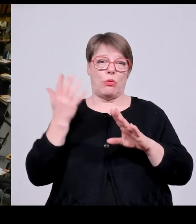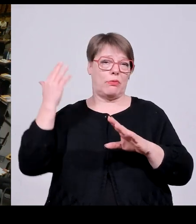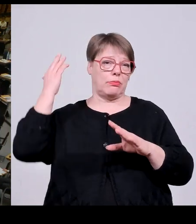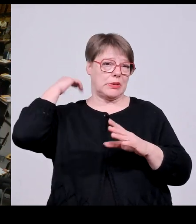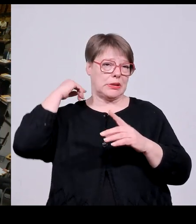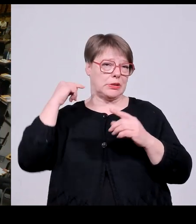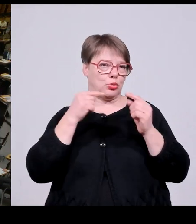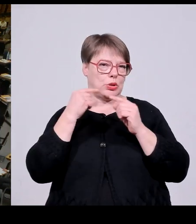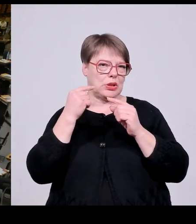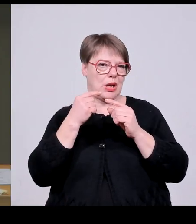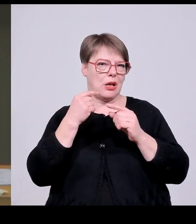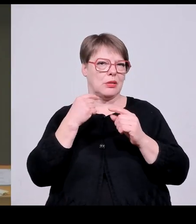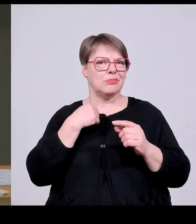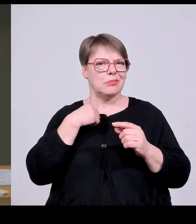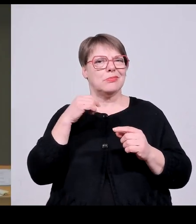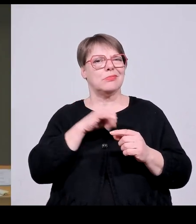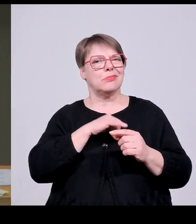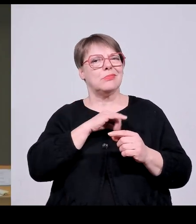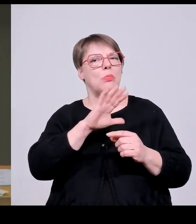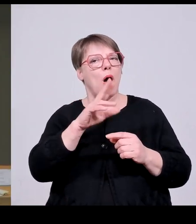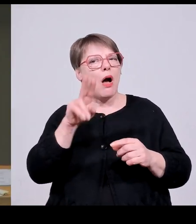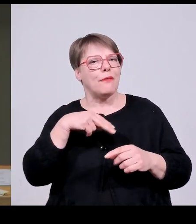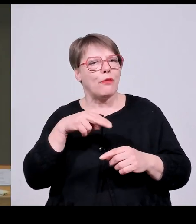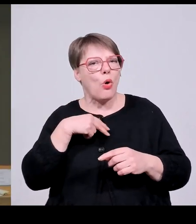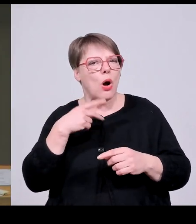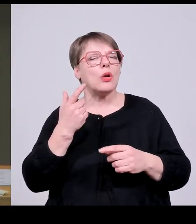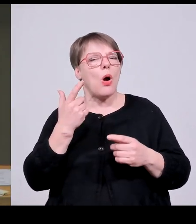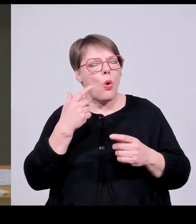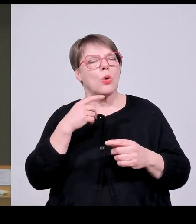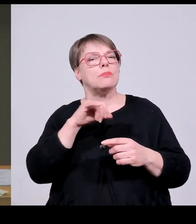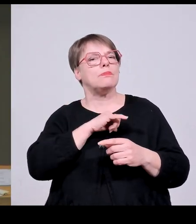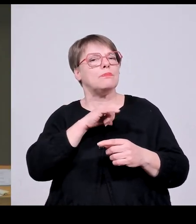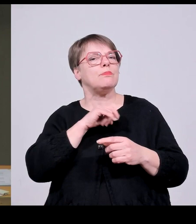Vielen Dank für die SPD-Fraktion hat nun der Kollege Hochgräbe das Wort. (Rednerwechsel)